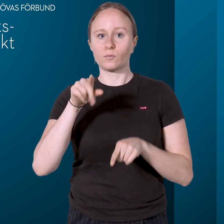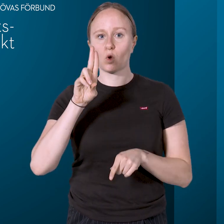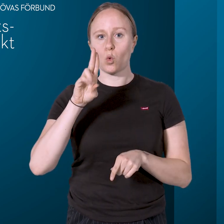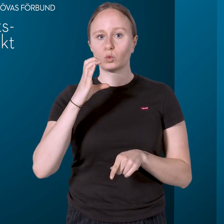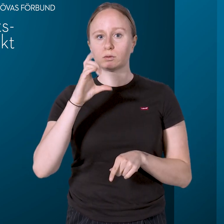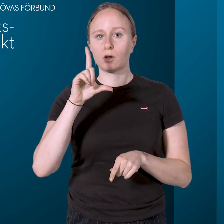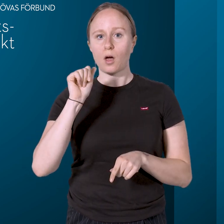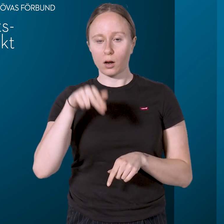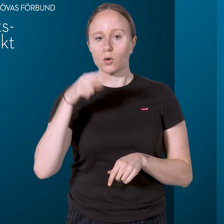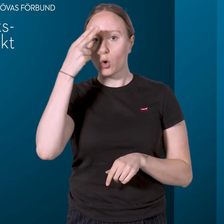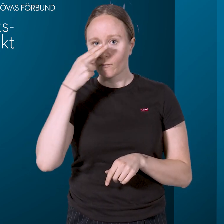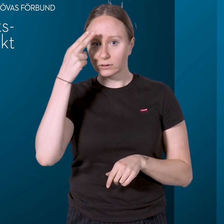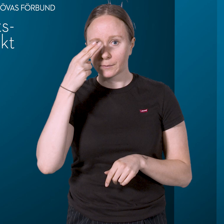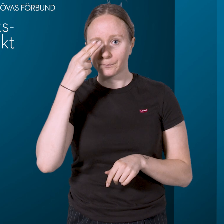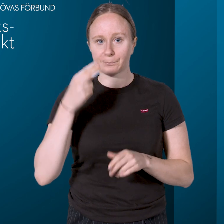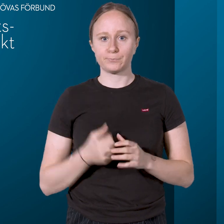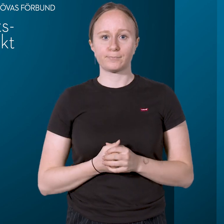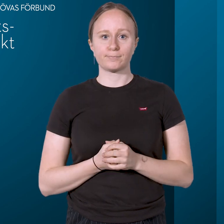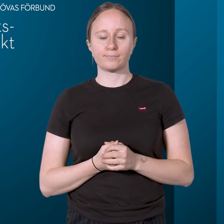UCLan (University of Central Lancashire).